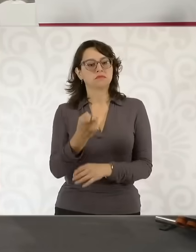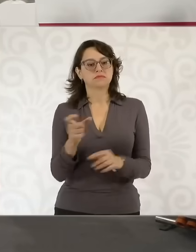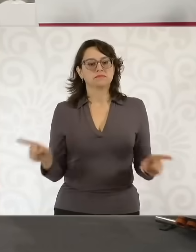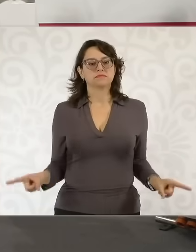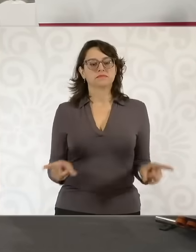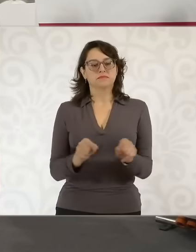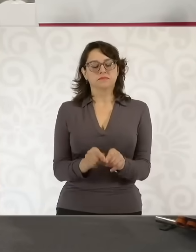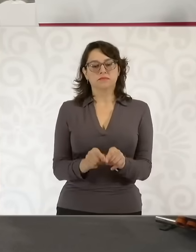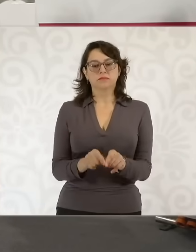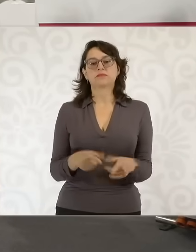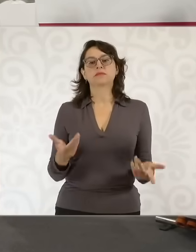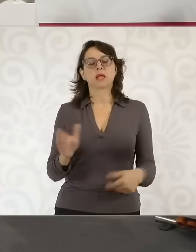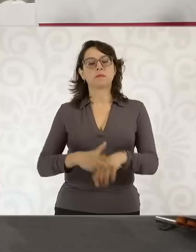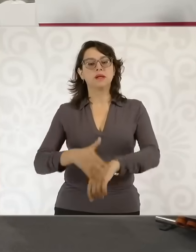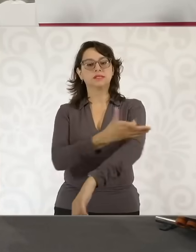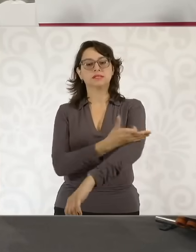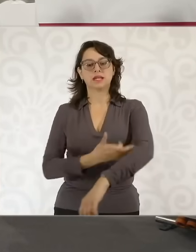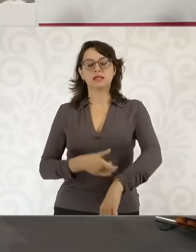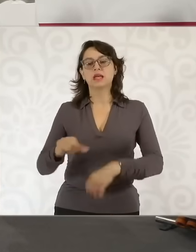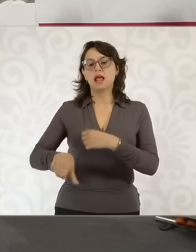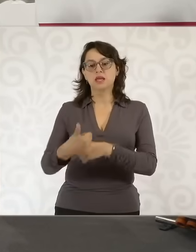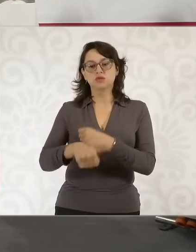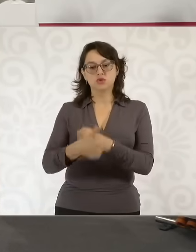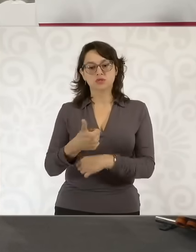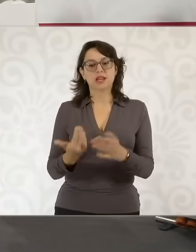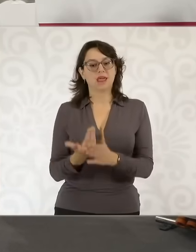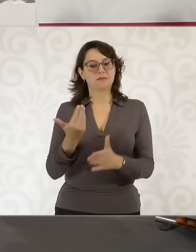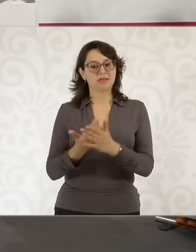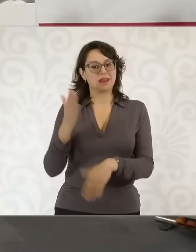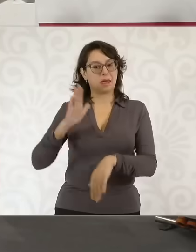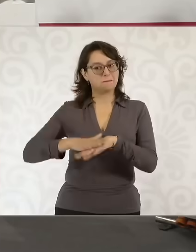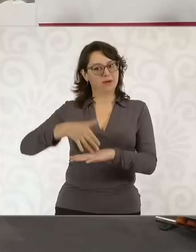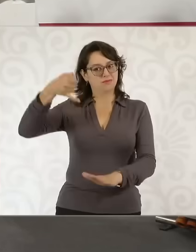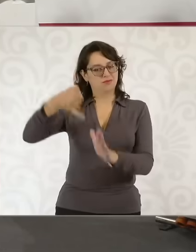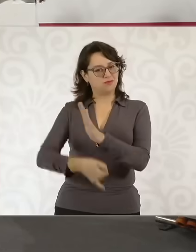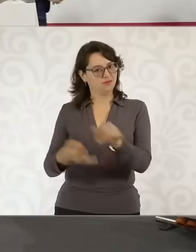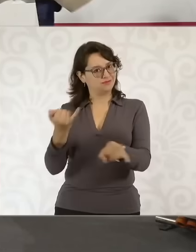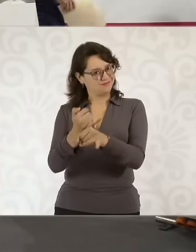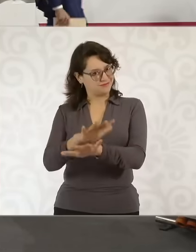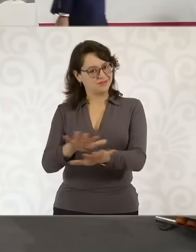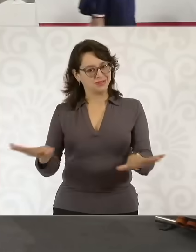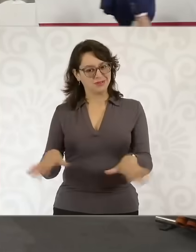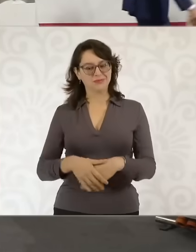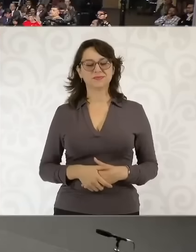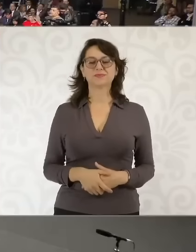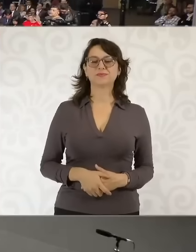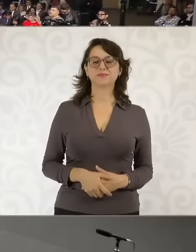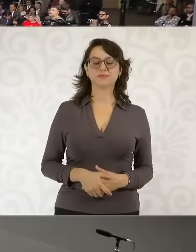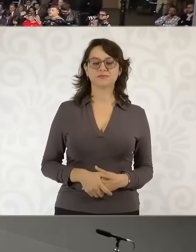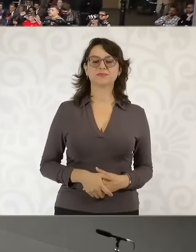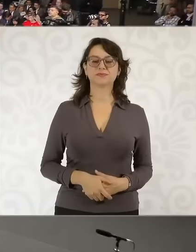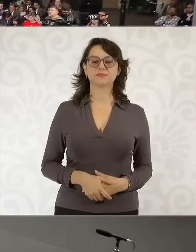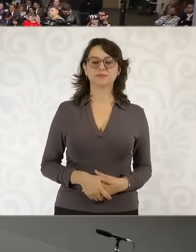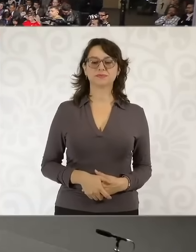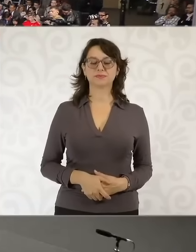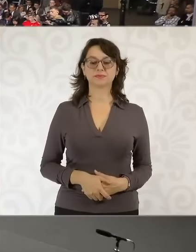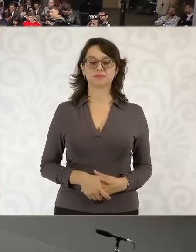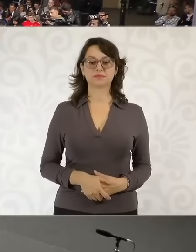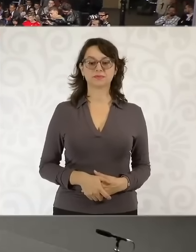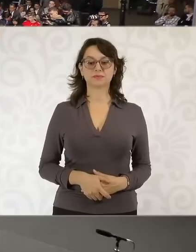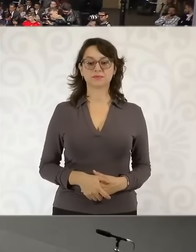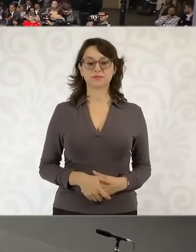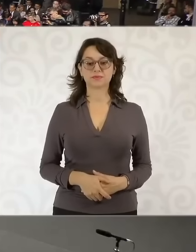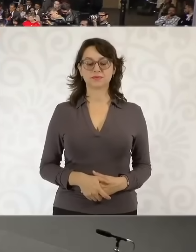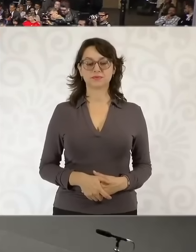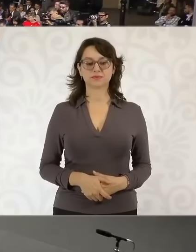en el evento a las 11 de la mañana estaremos dando más detalles sobre este vehículo de inversión.